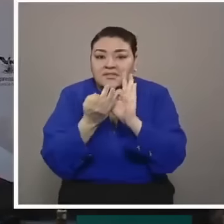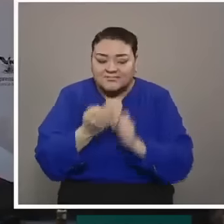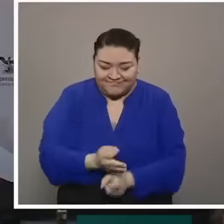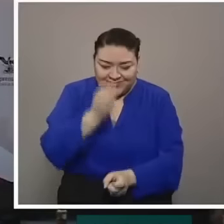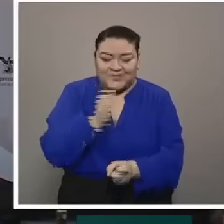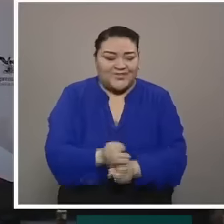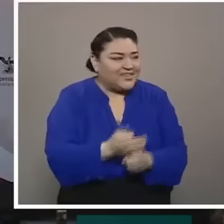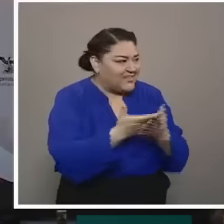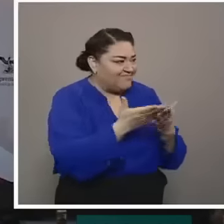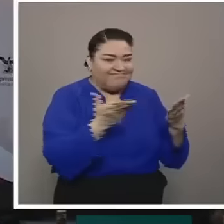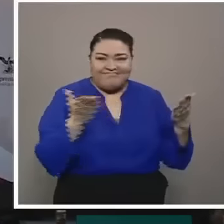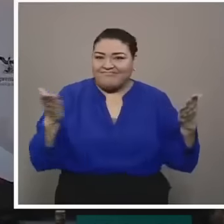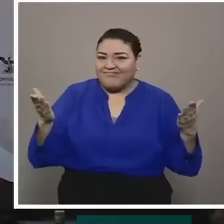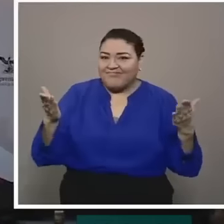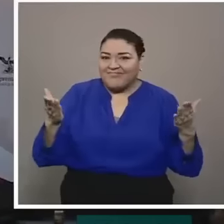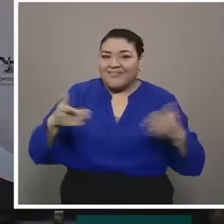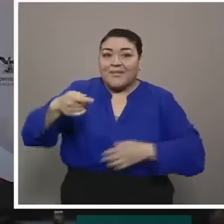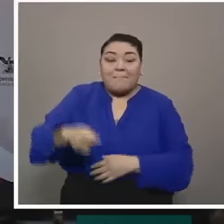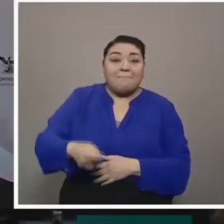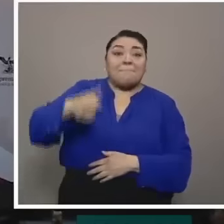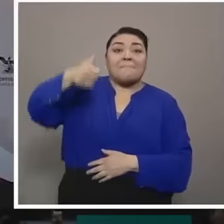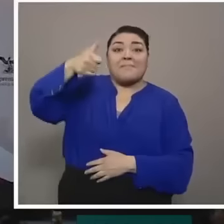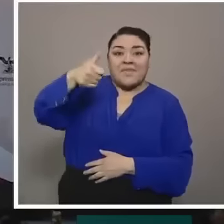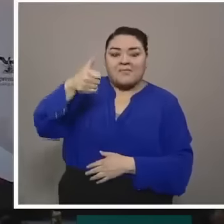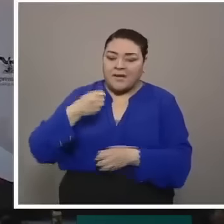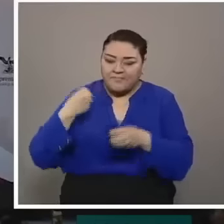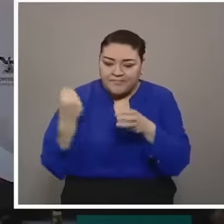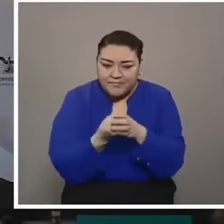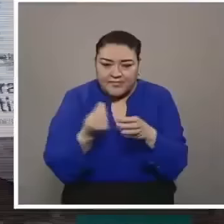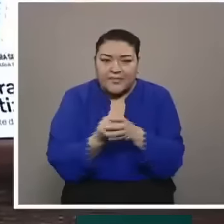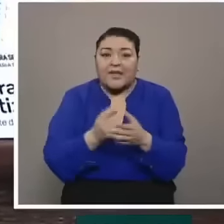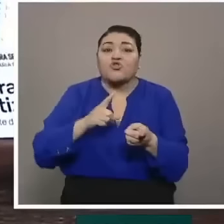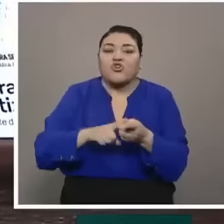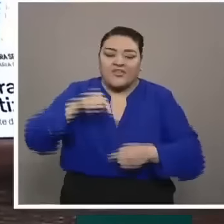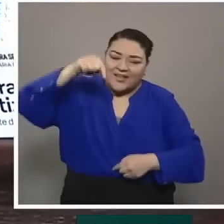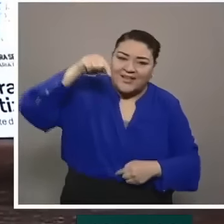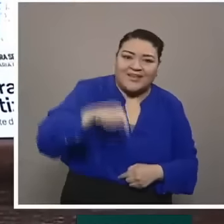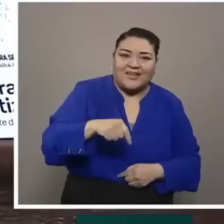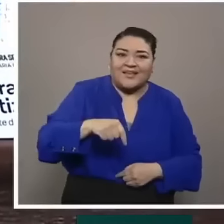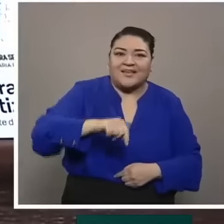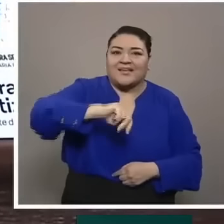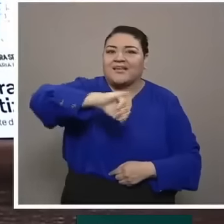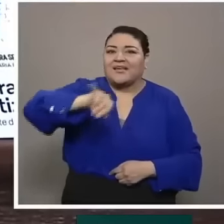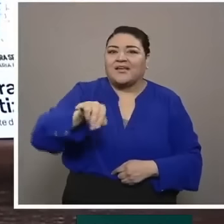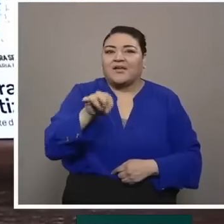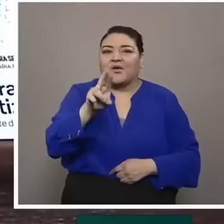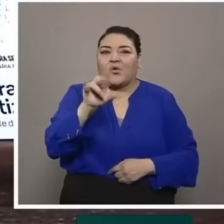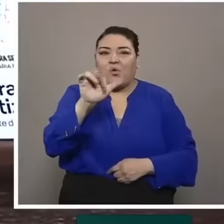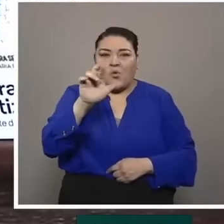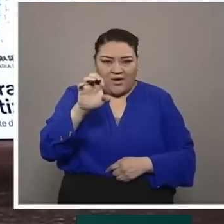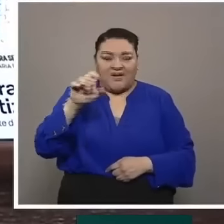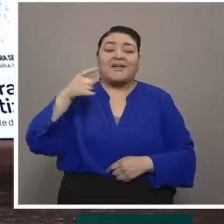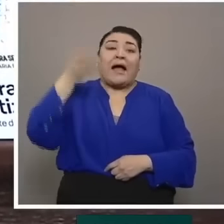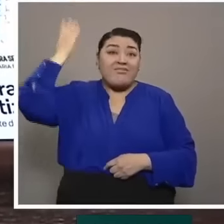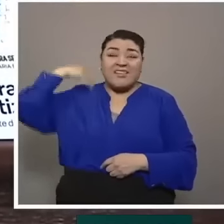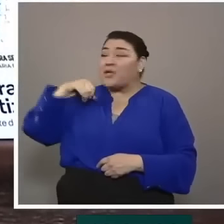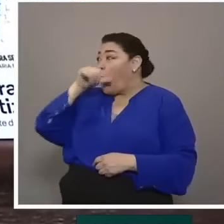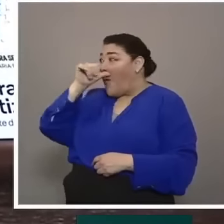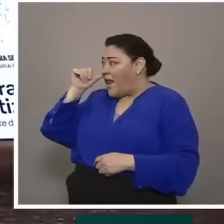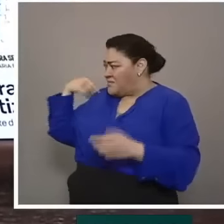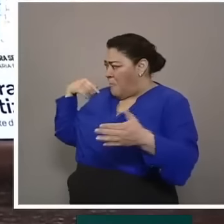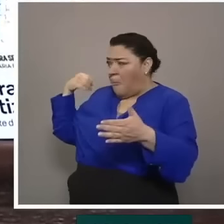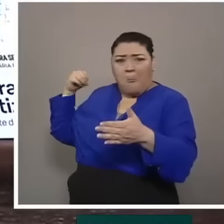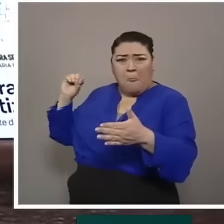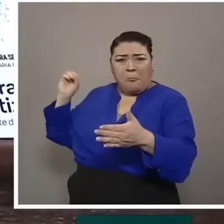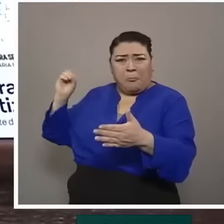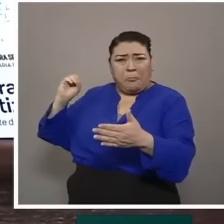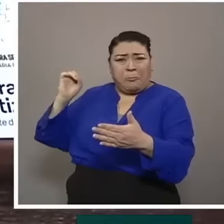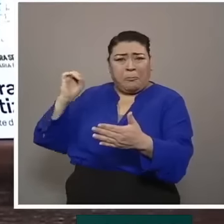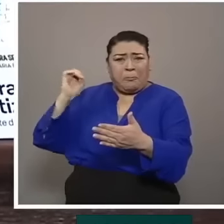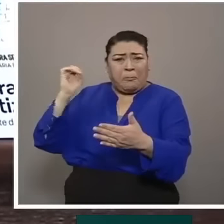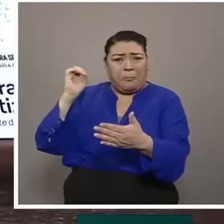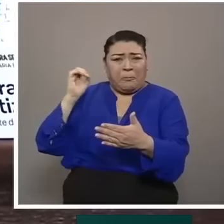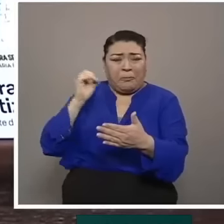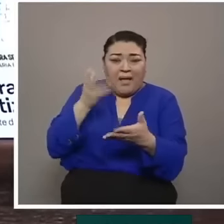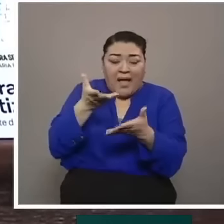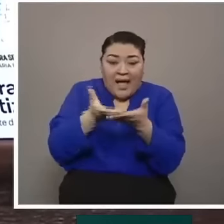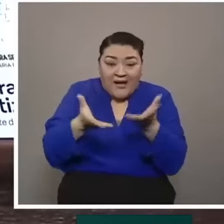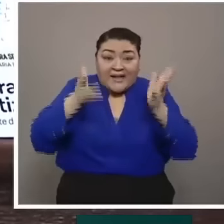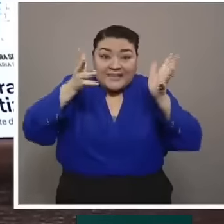la primera vez que sesionamos desde Juárez en una comunidad indígena. Eh, y tratamos, vamos a tratar